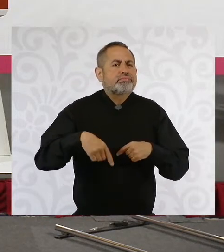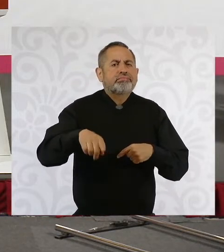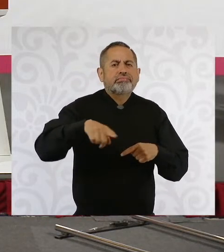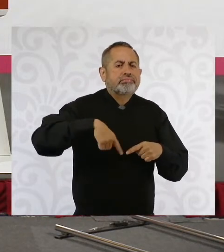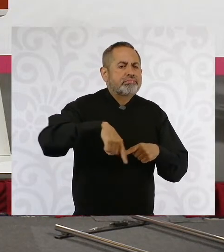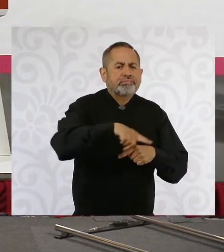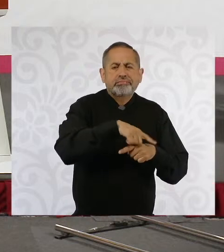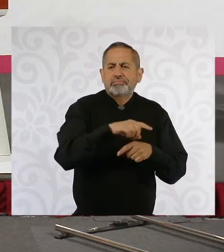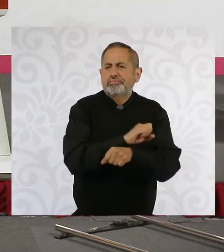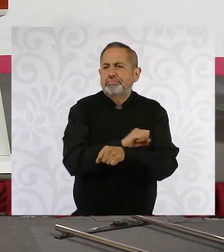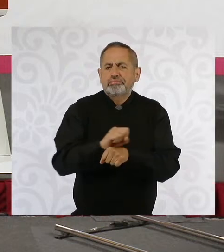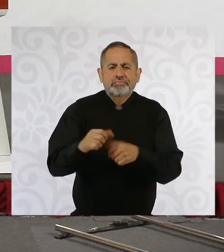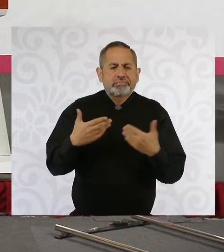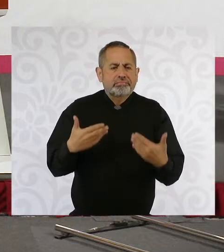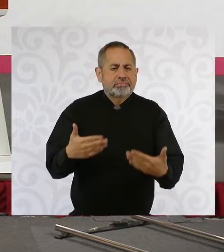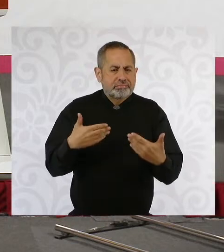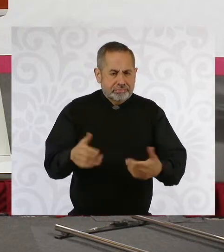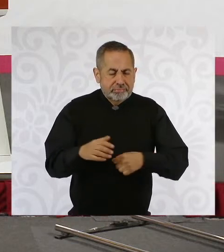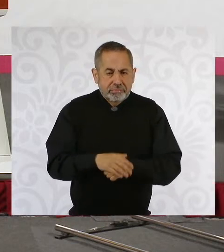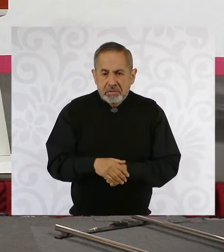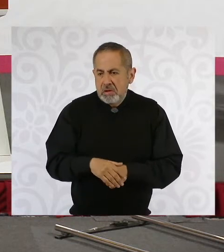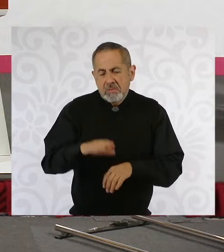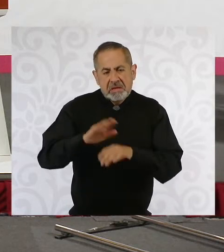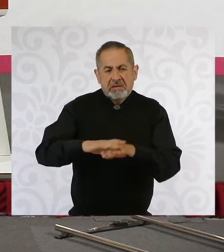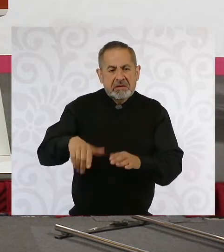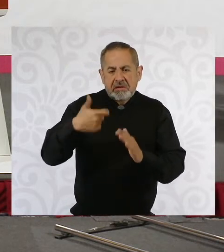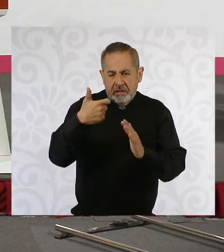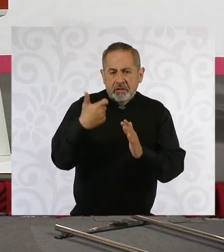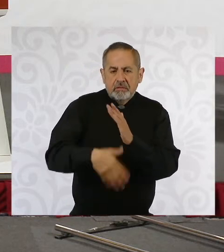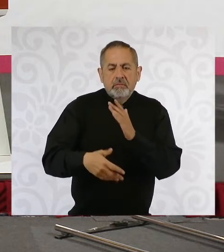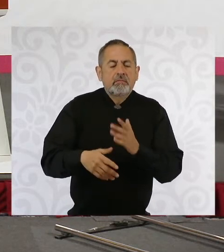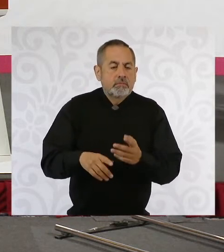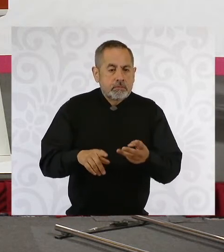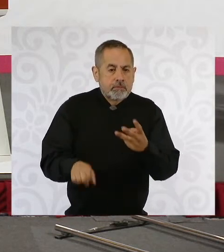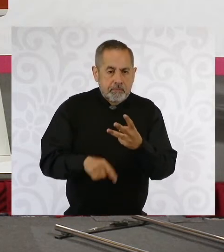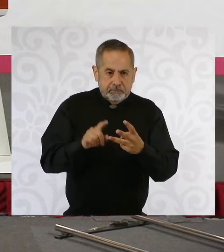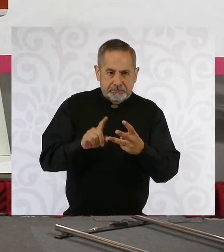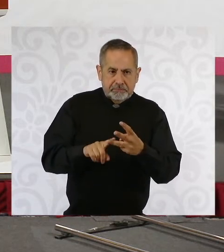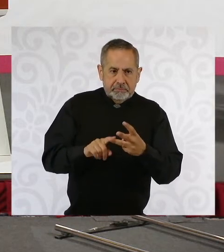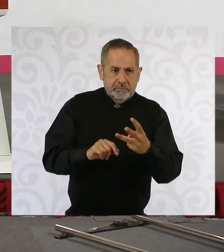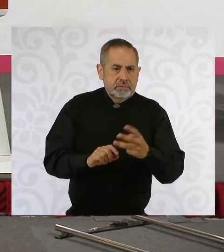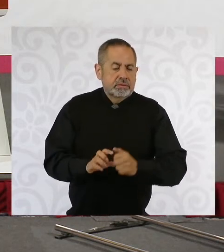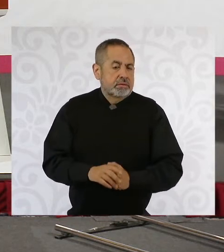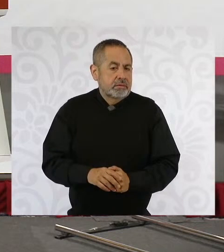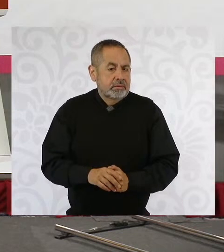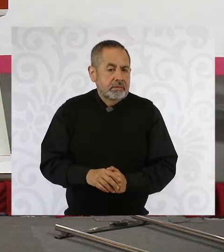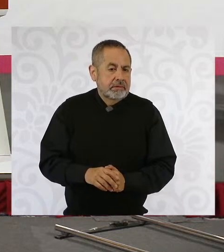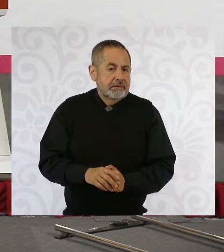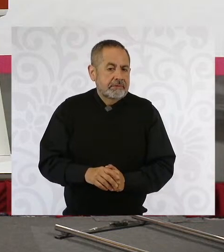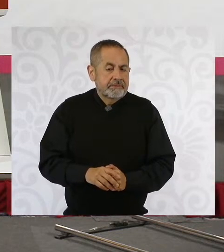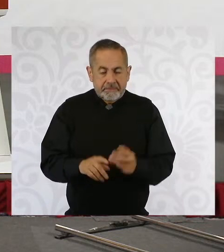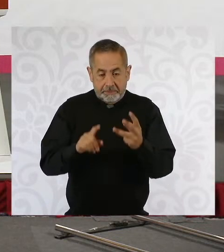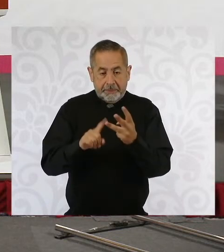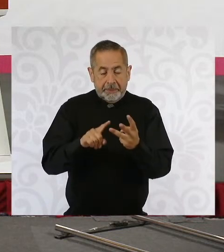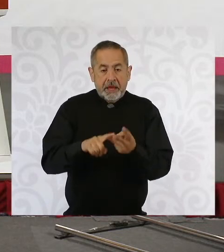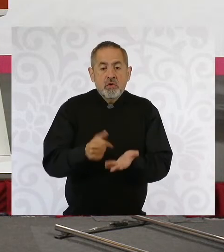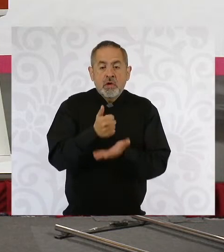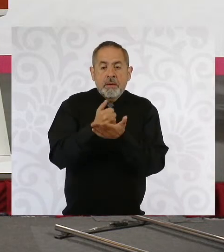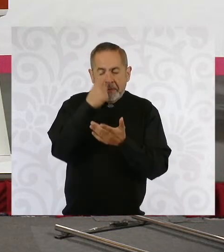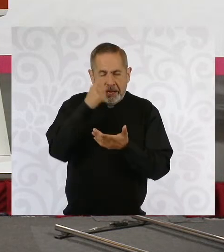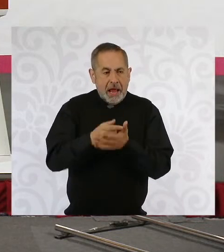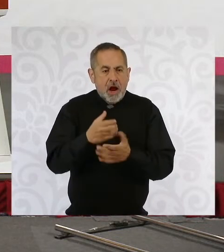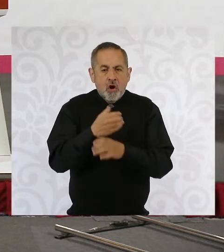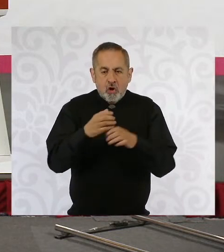significará un costo de operación mucho menor y la tercera una solución para entregas de mercancía en